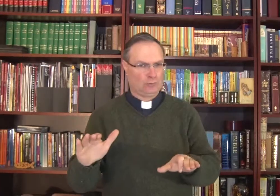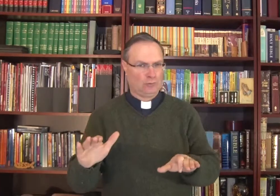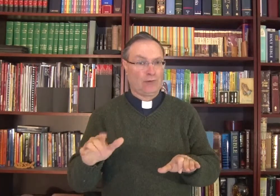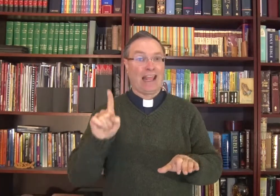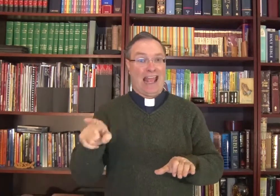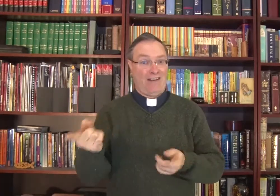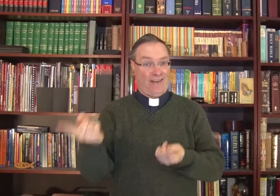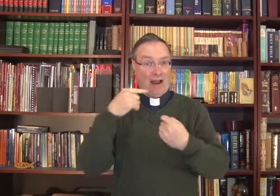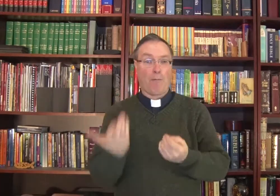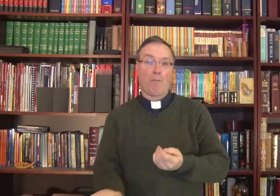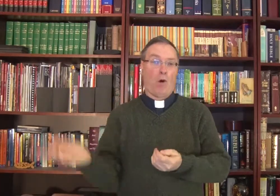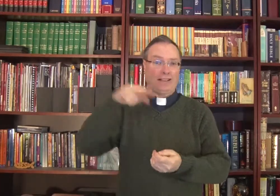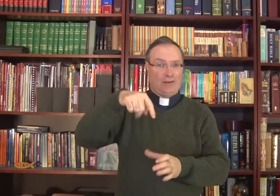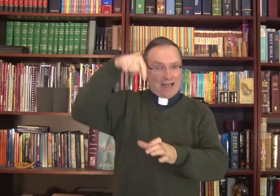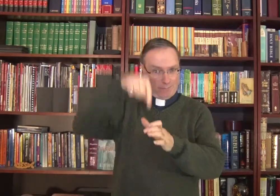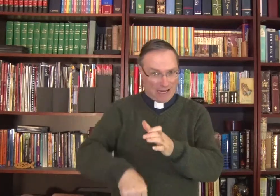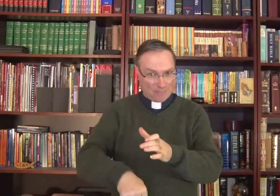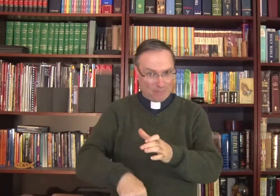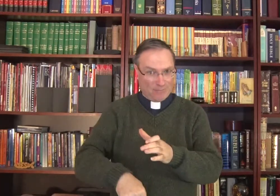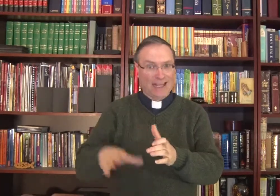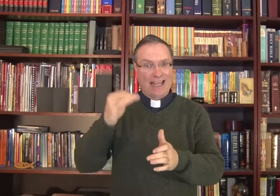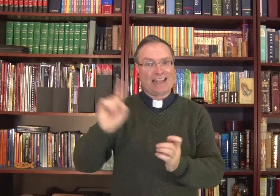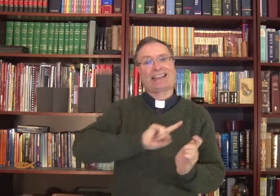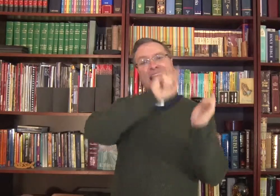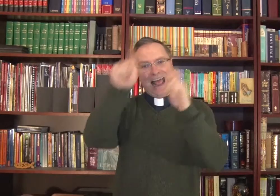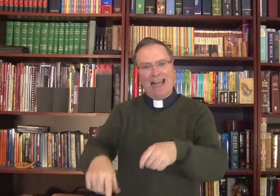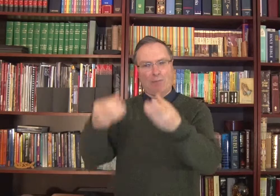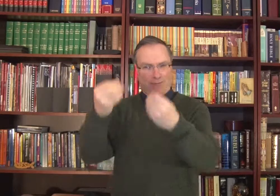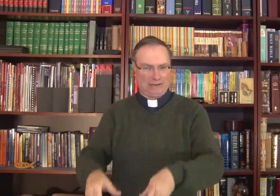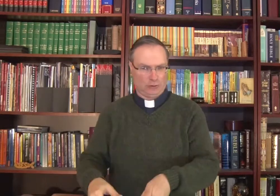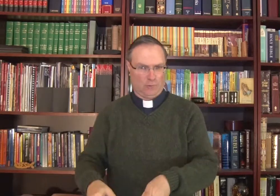Elle va monter de l'abîme et s'en aller à la perdition.